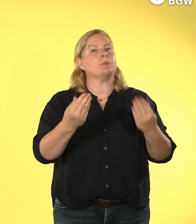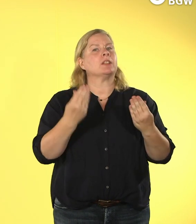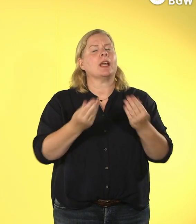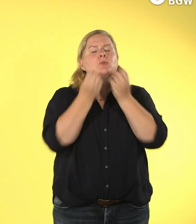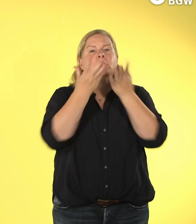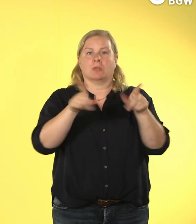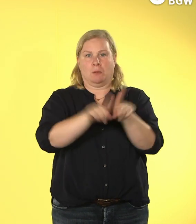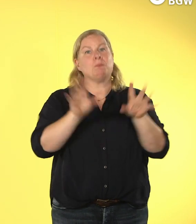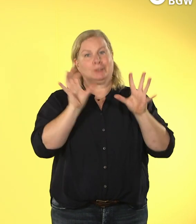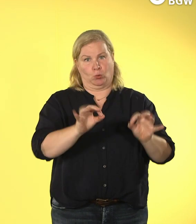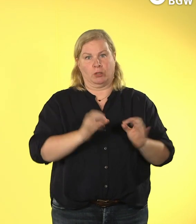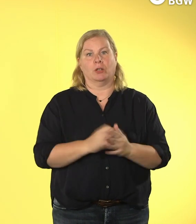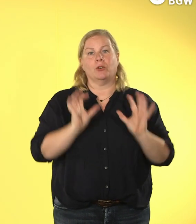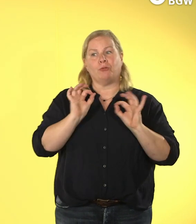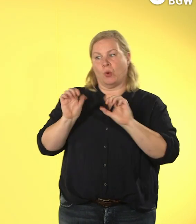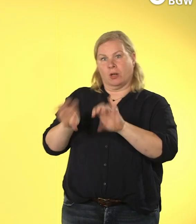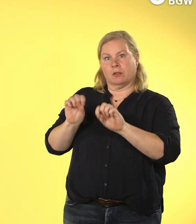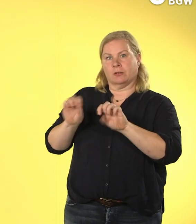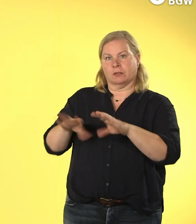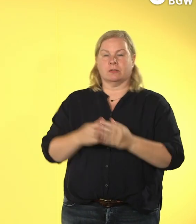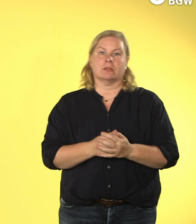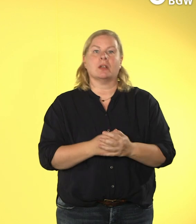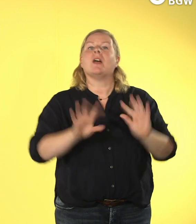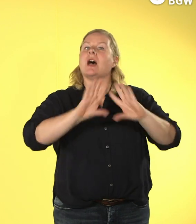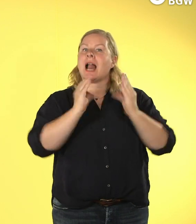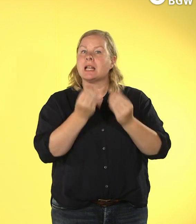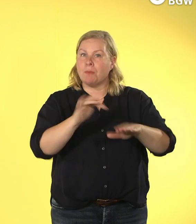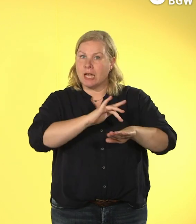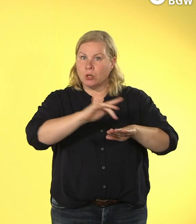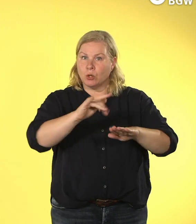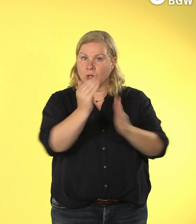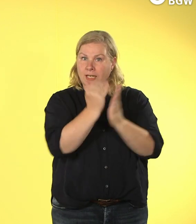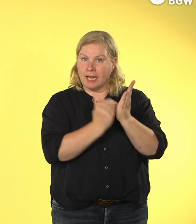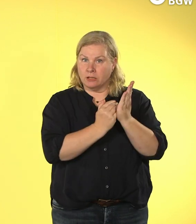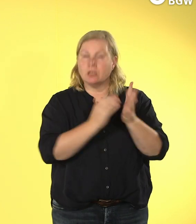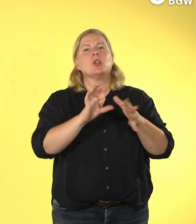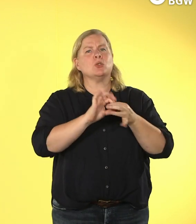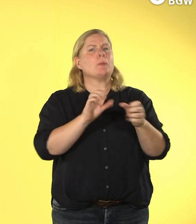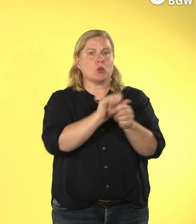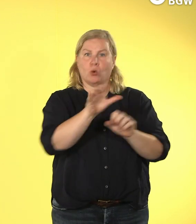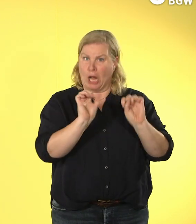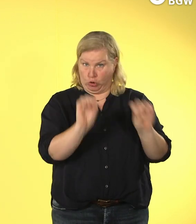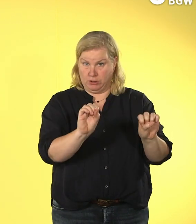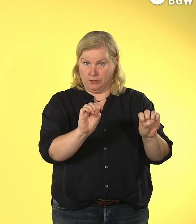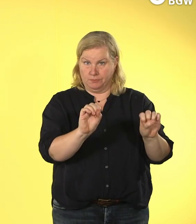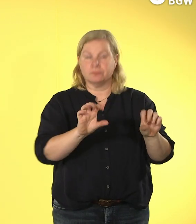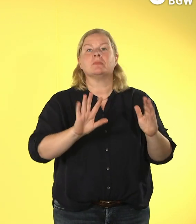Vielleicht kennen Sie für die allgemeinen Hygieneregeln: Zum Schutz vor Corona gibt es ein sehr schönes Plakat